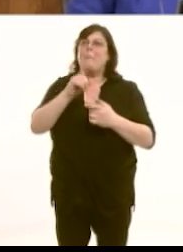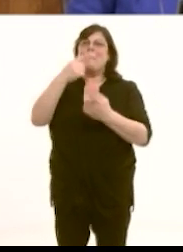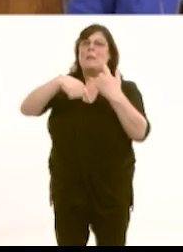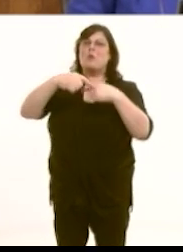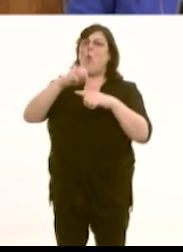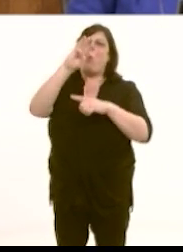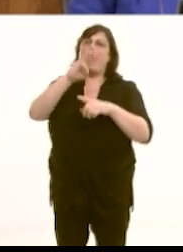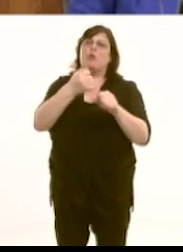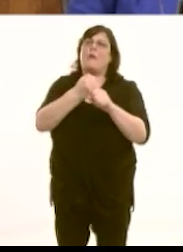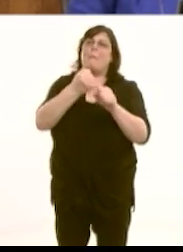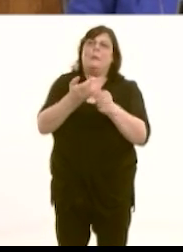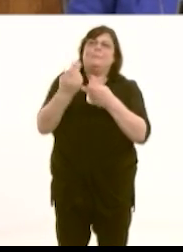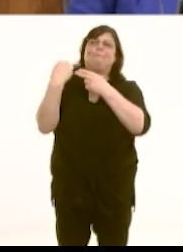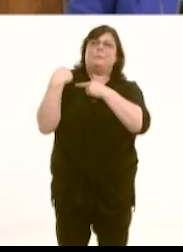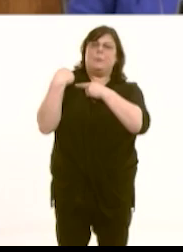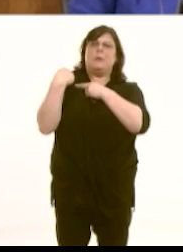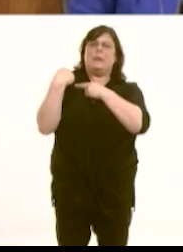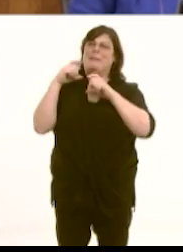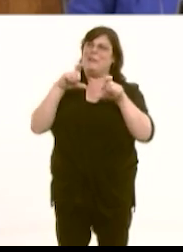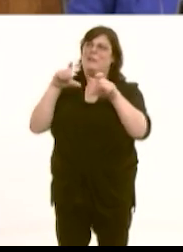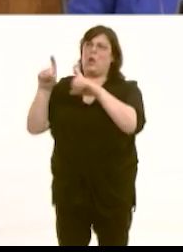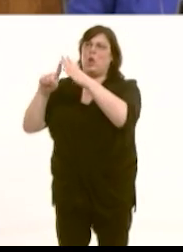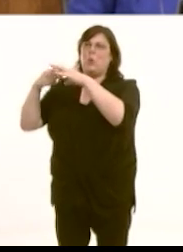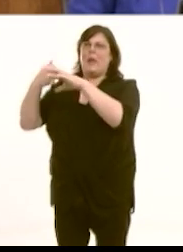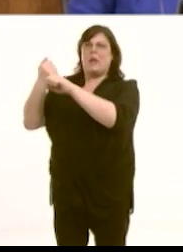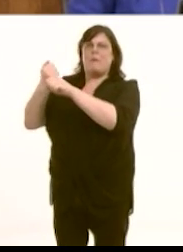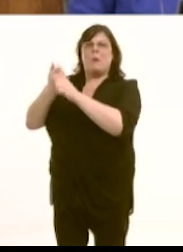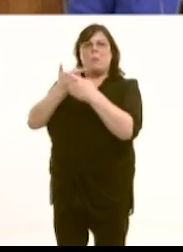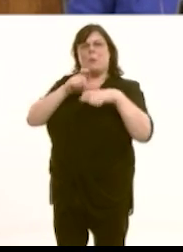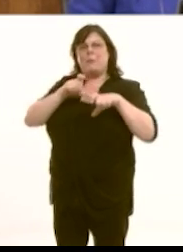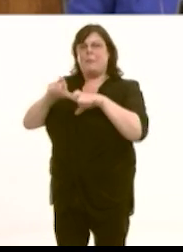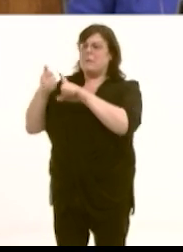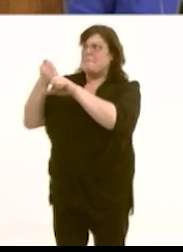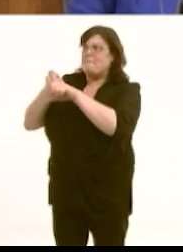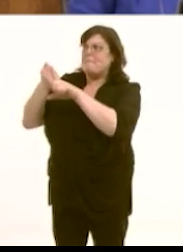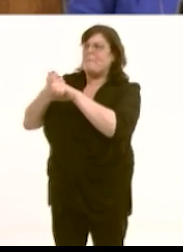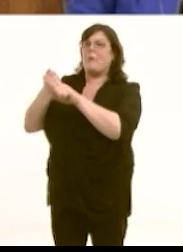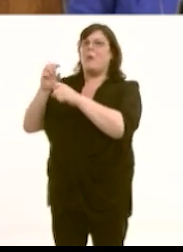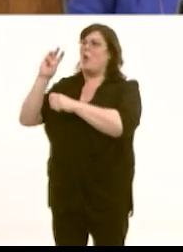However, we have been pushing the UK Government and also the mobile providers to ensure that